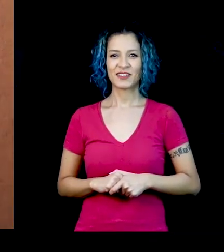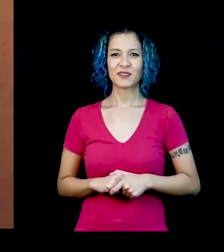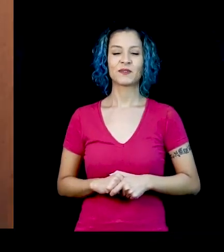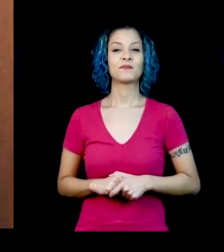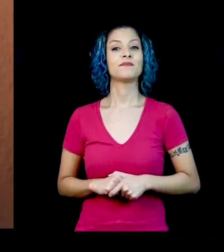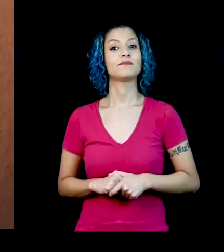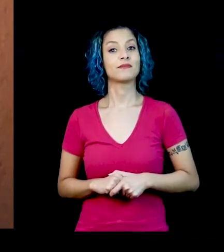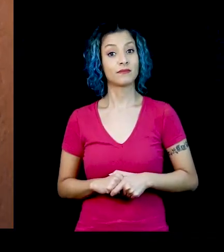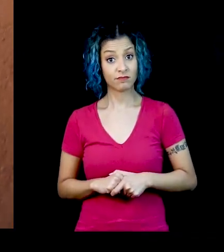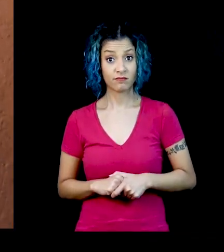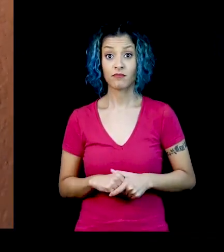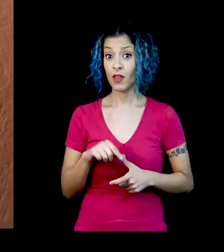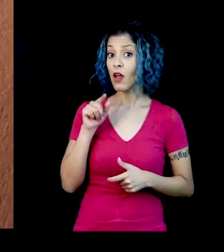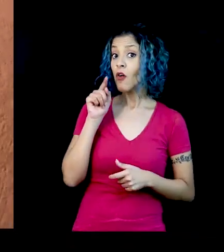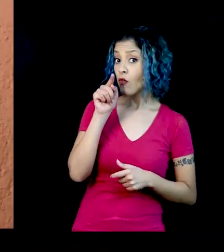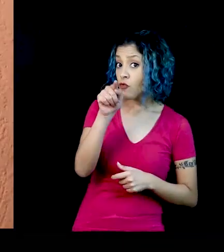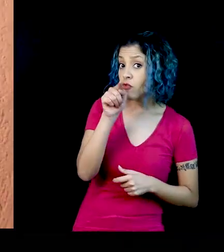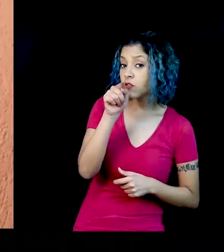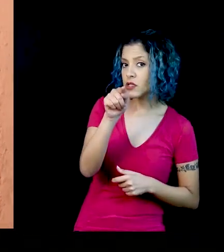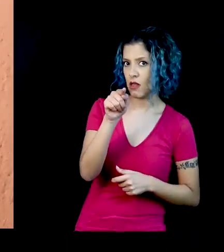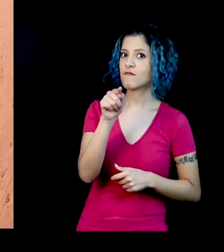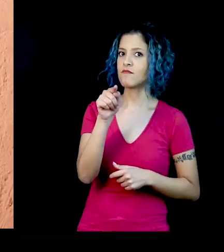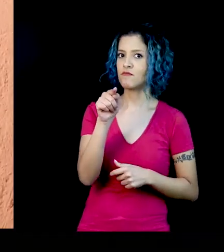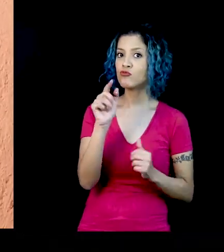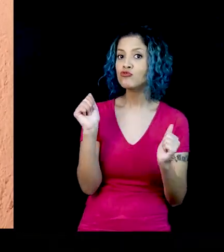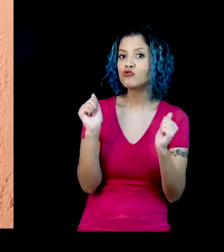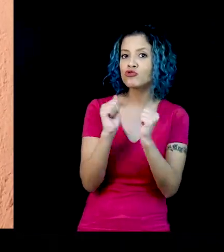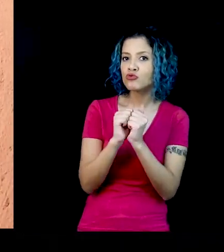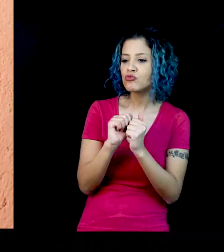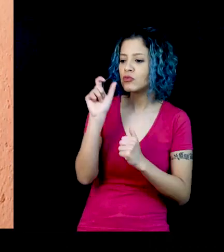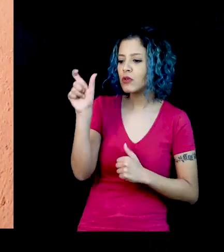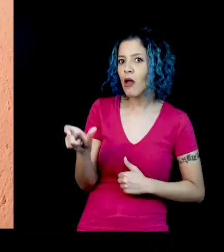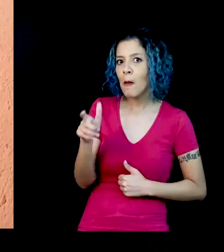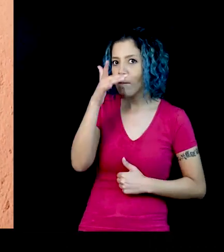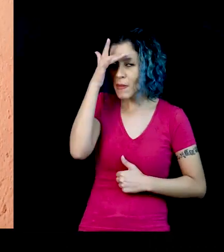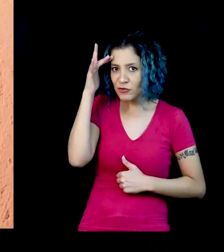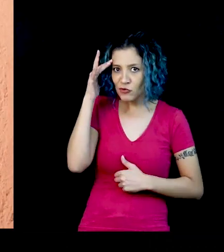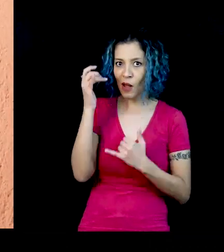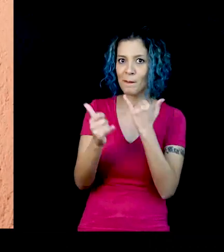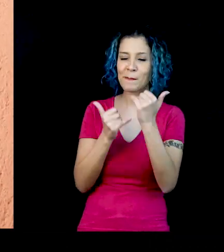Se tiver uma pessoa para brincar com você,